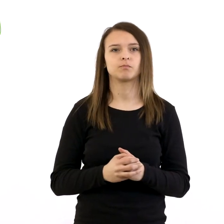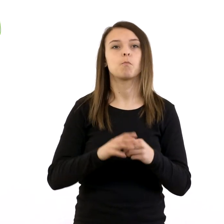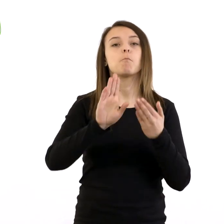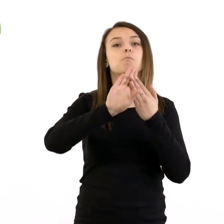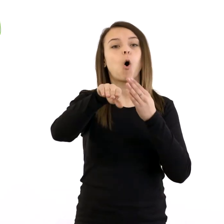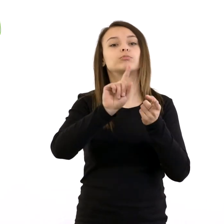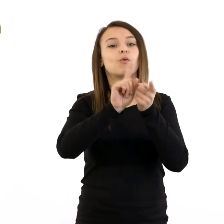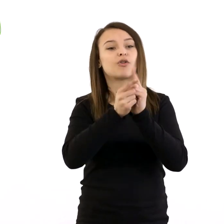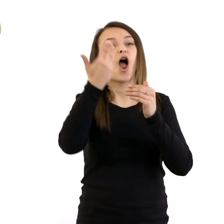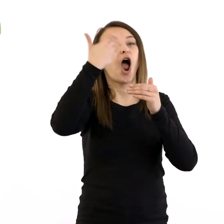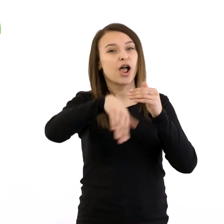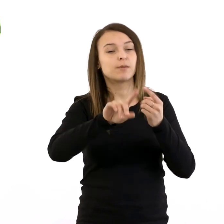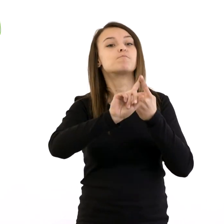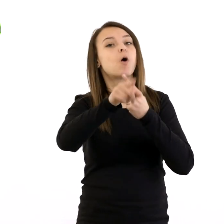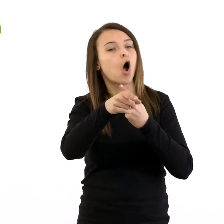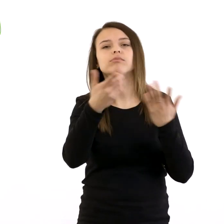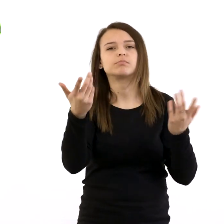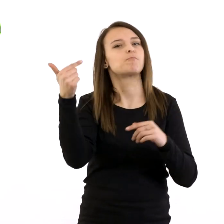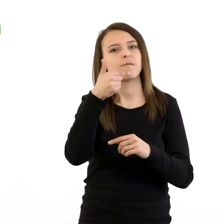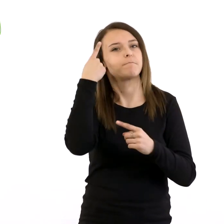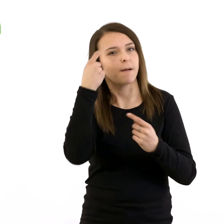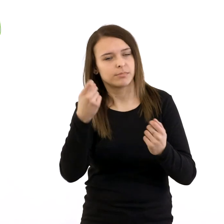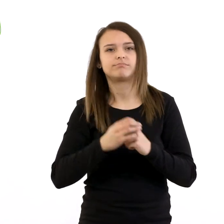Po spotkaniu organizacja powinna pamiętać o: